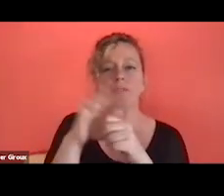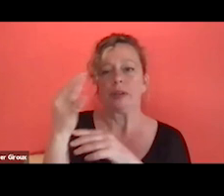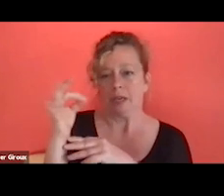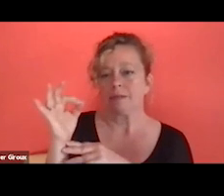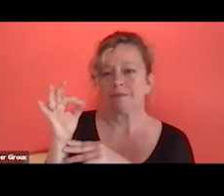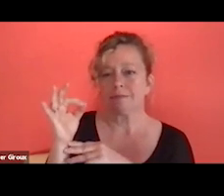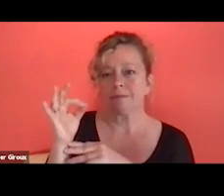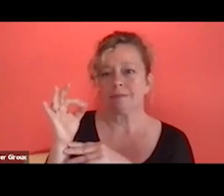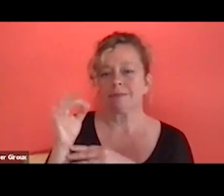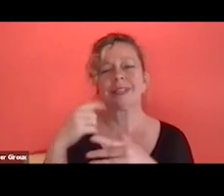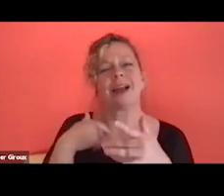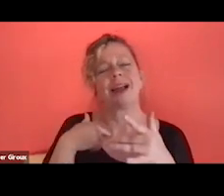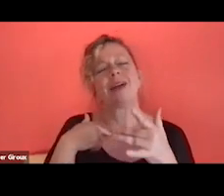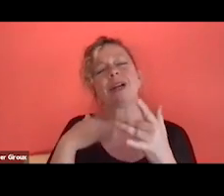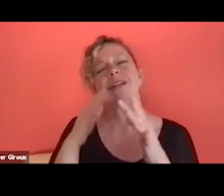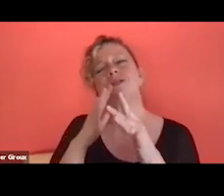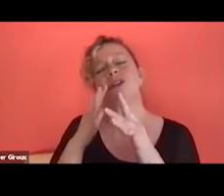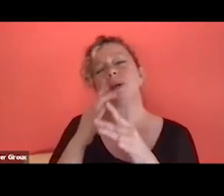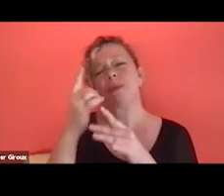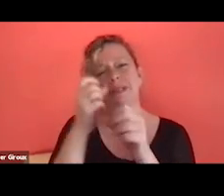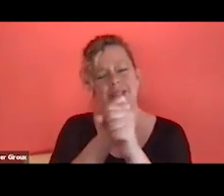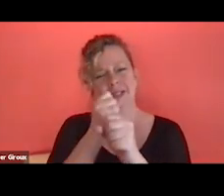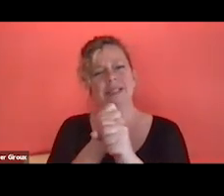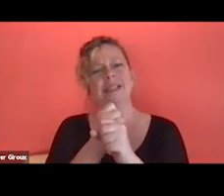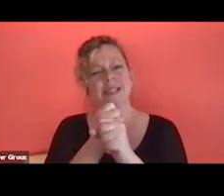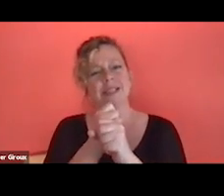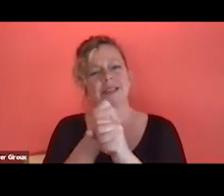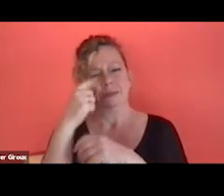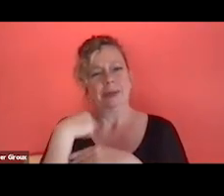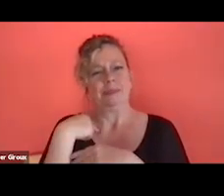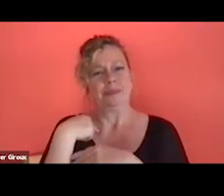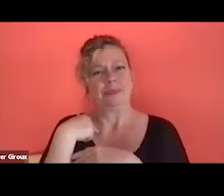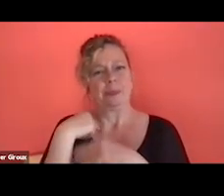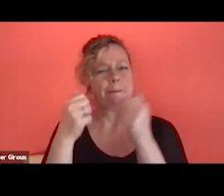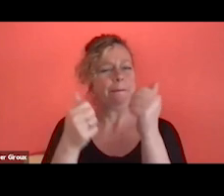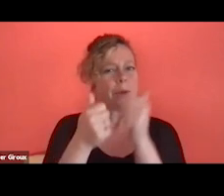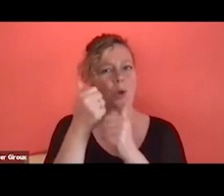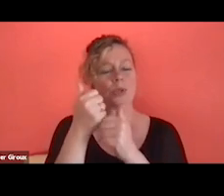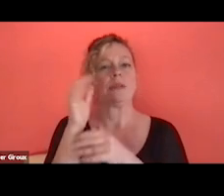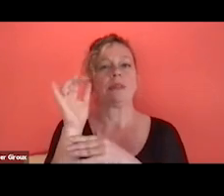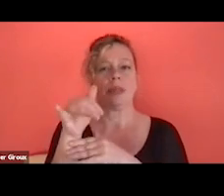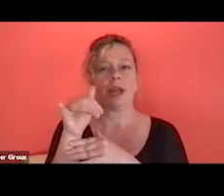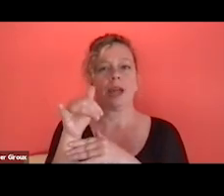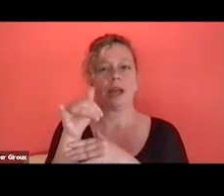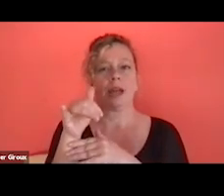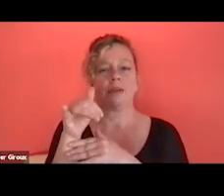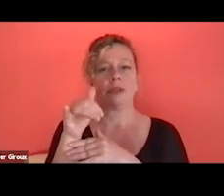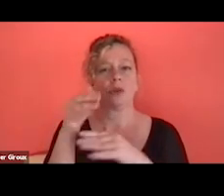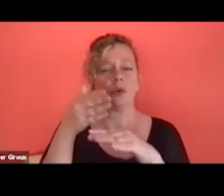Y solo quería mencionar una de las estadísticas que más me llamaron la atención, y es que más de la mitad de los jóvenes